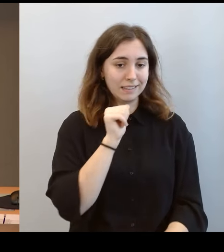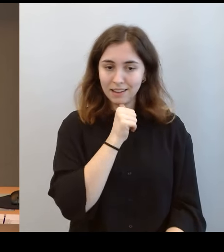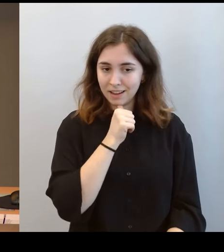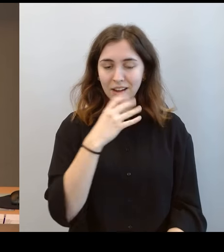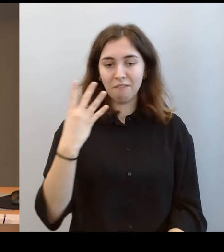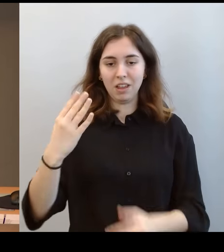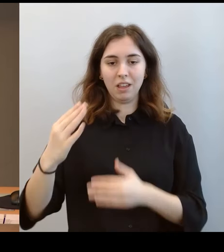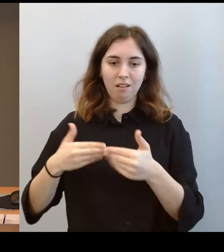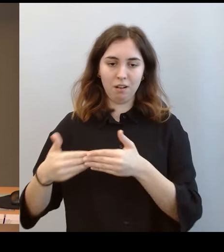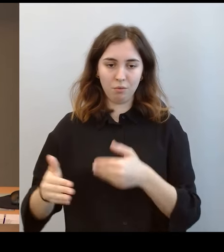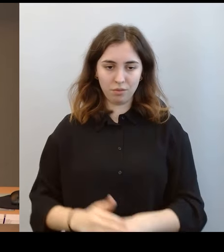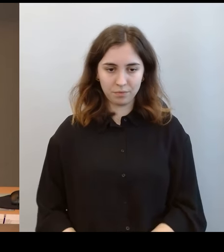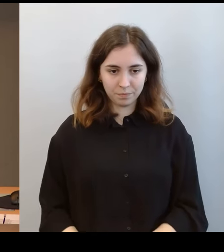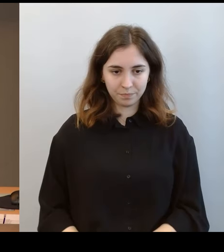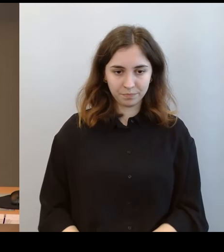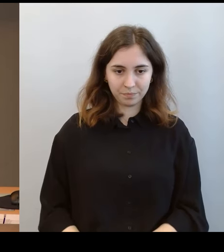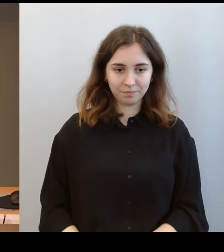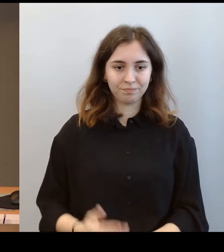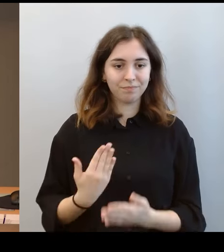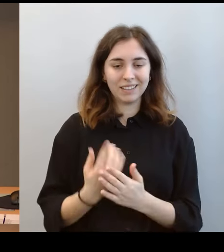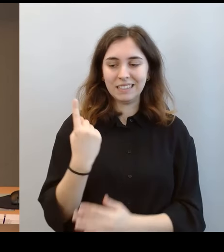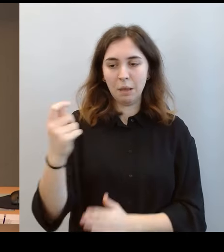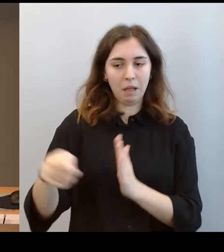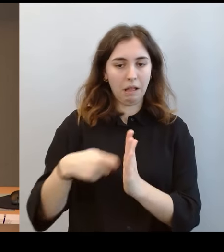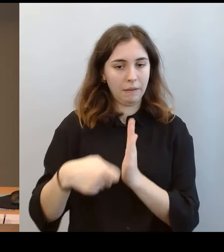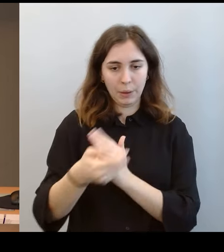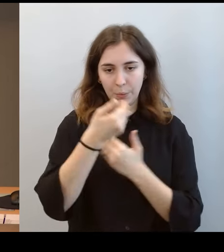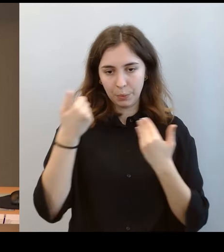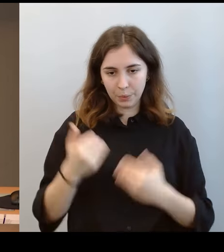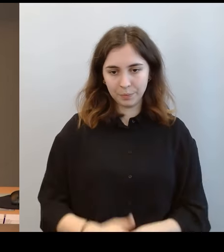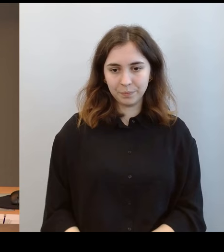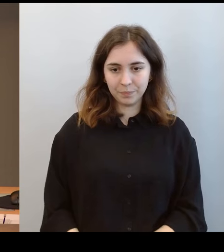Damit ist er nicht gewählt und als stellvertretender Vorsitzender